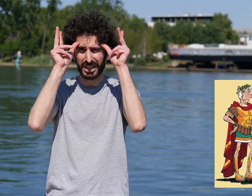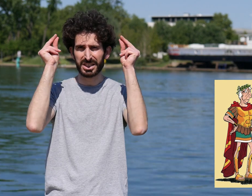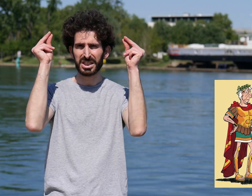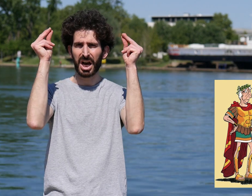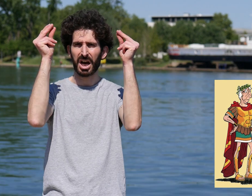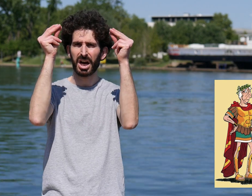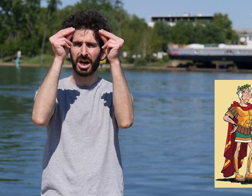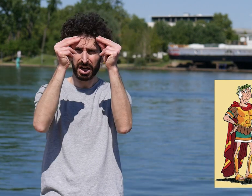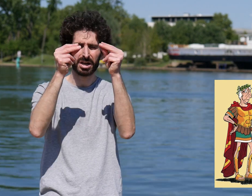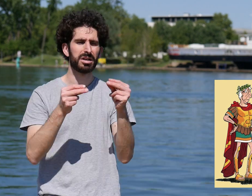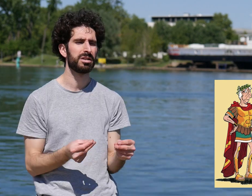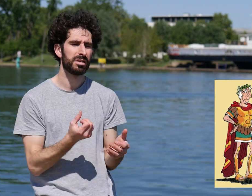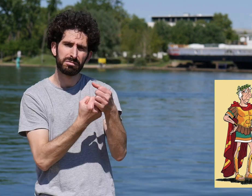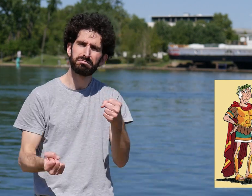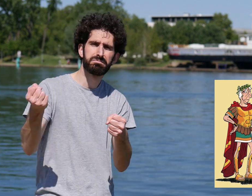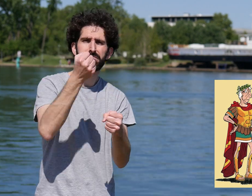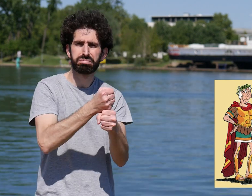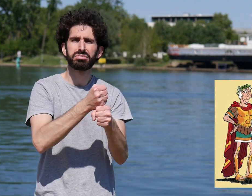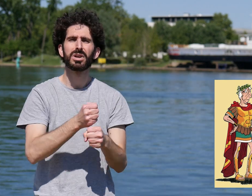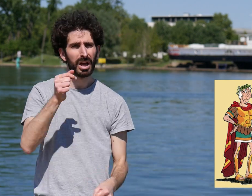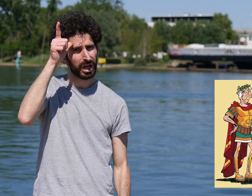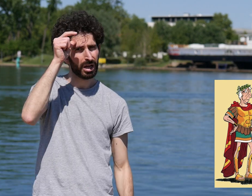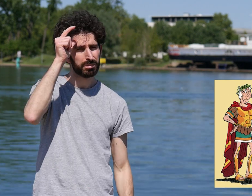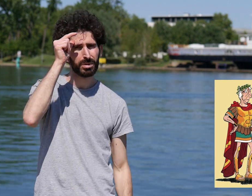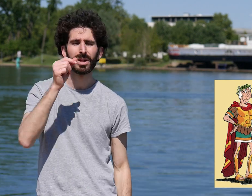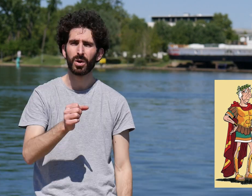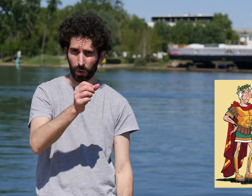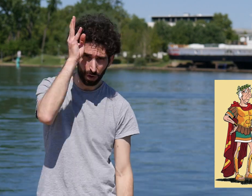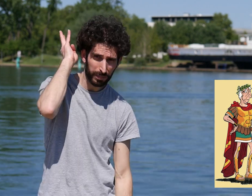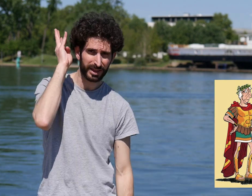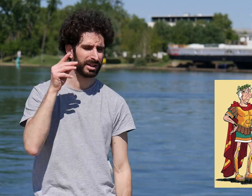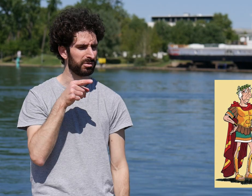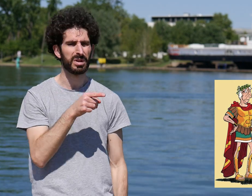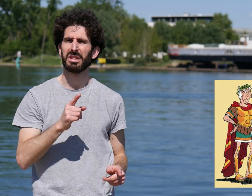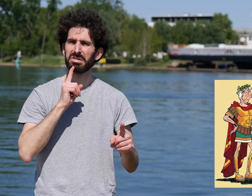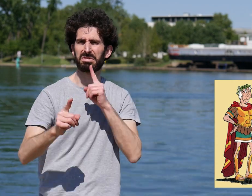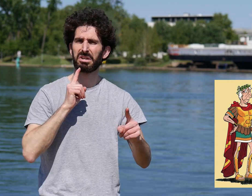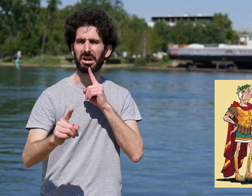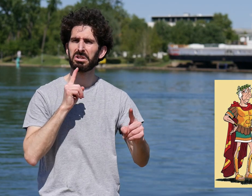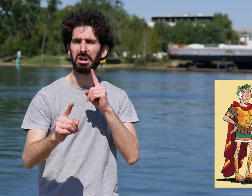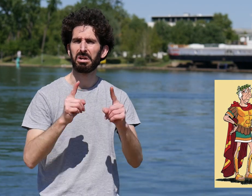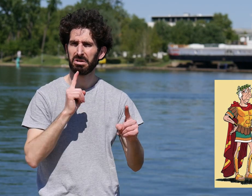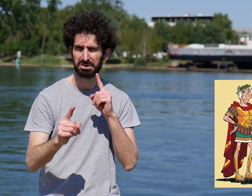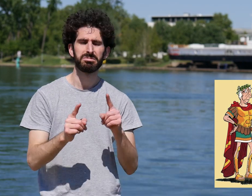César a crée la République Romaine. C'était un dictateur.